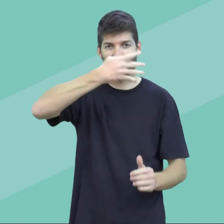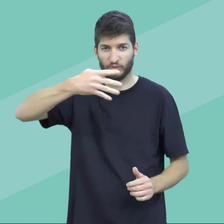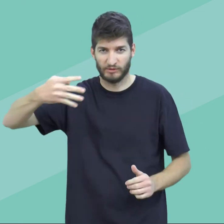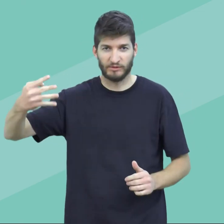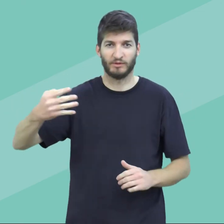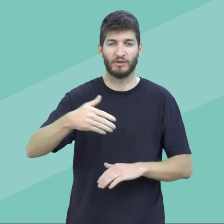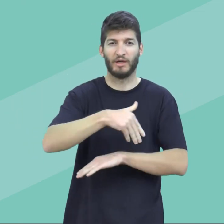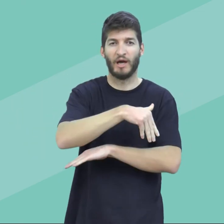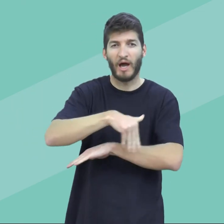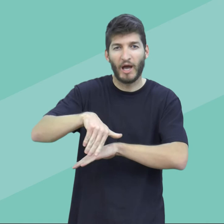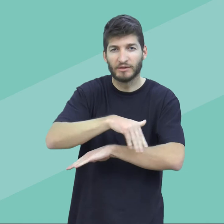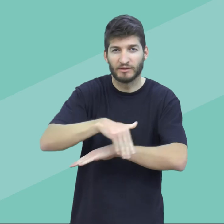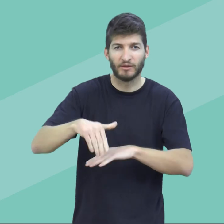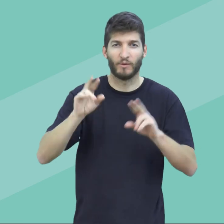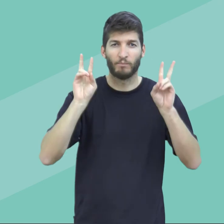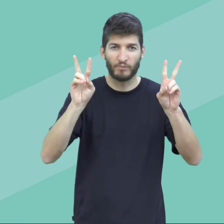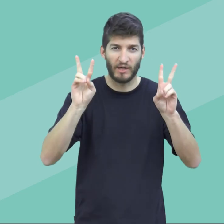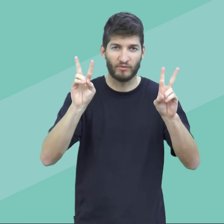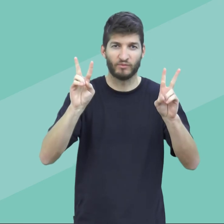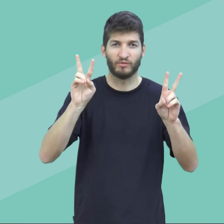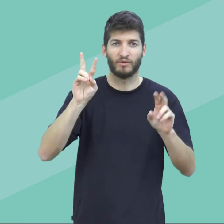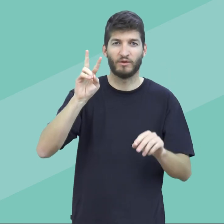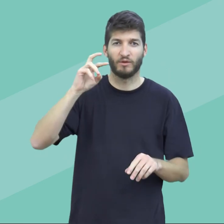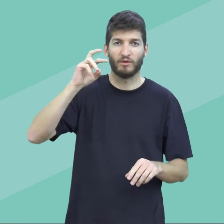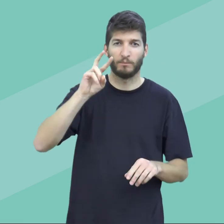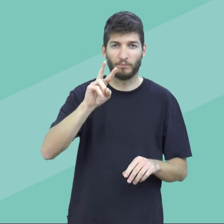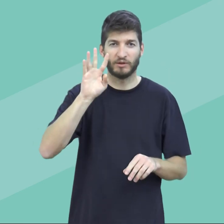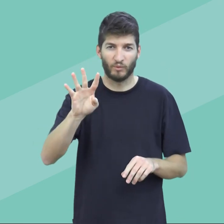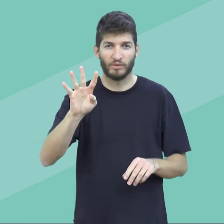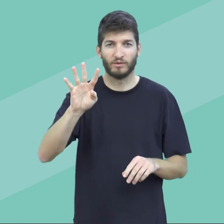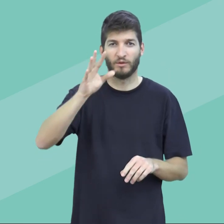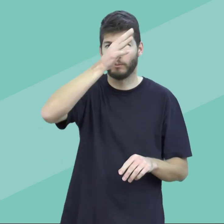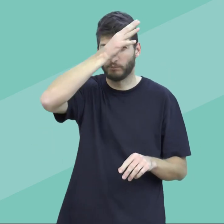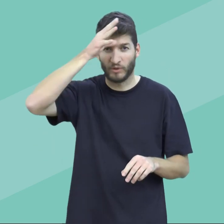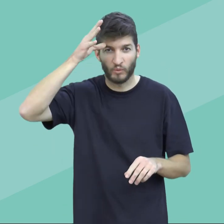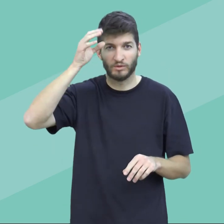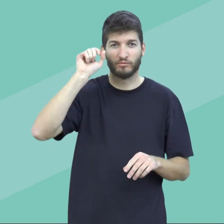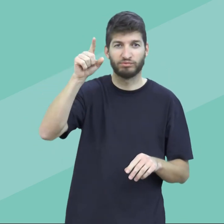dirección Eva Perón 24, Concepción del Uruguay, Entre Ríos.